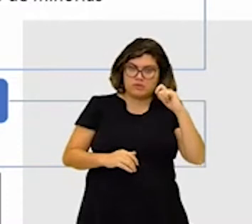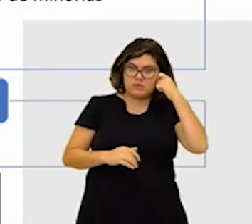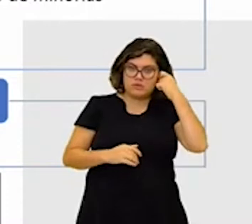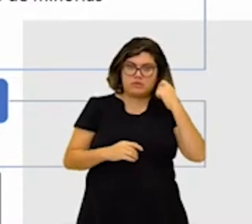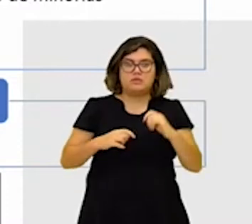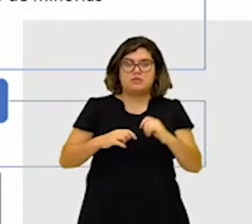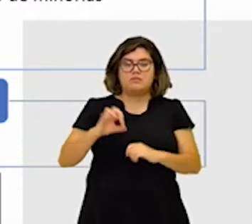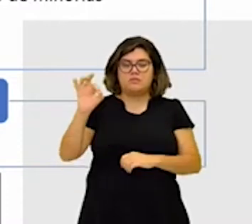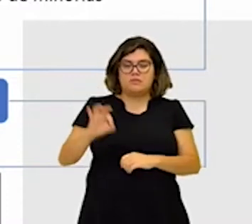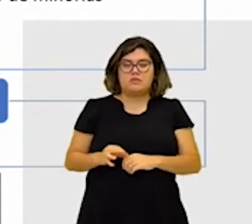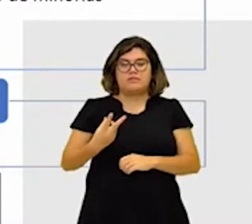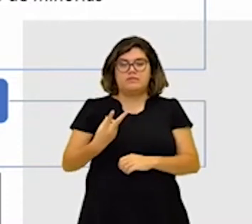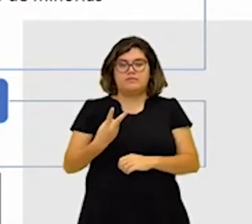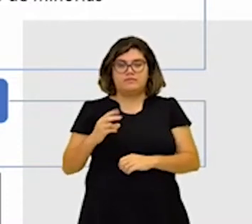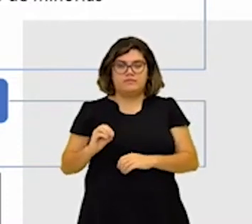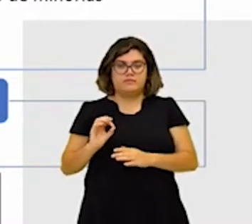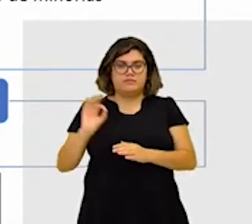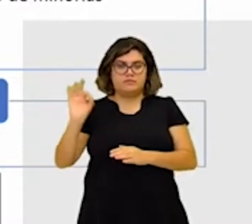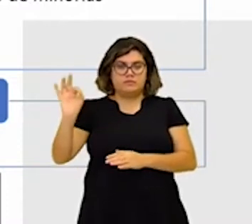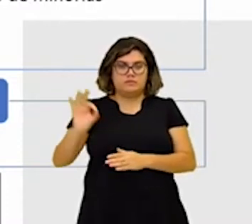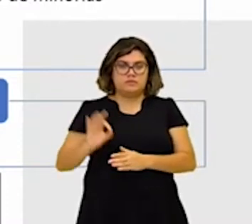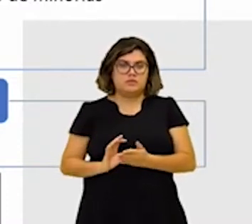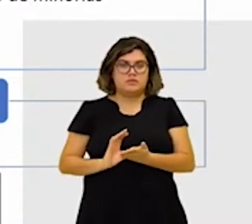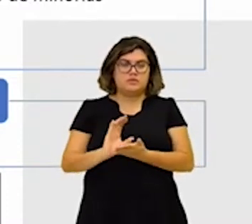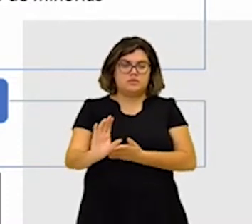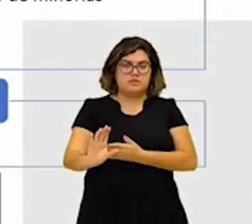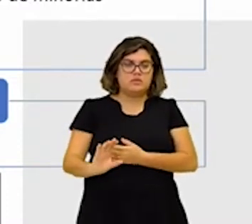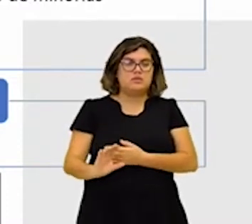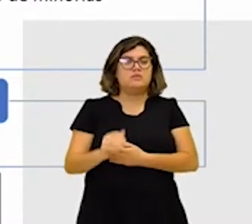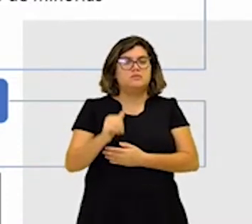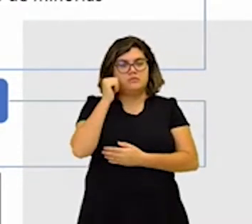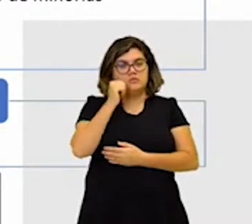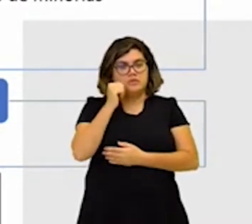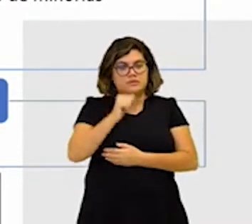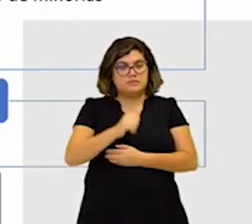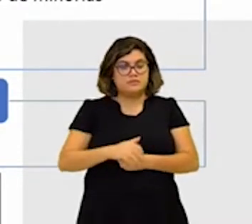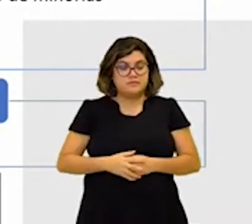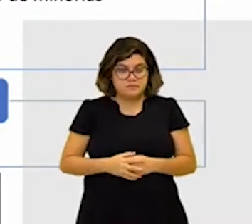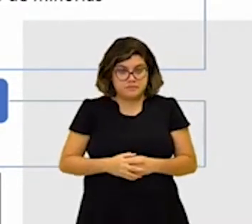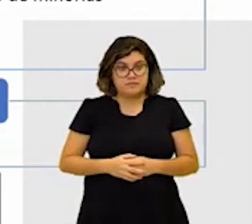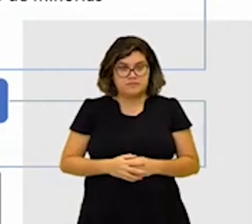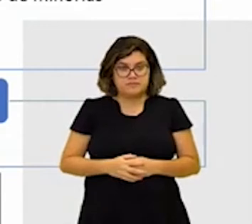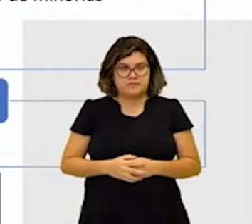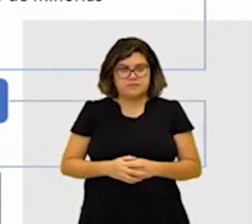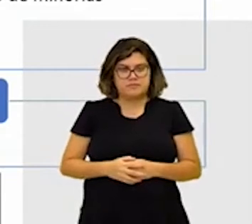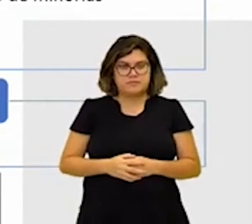por cento para financiamento de campanhas feminina mas viajar e quando passamos a outra vertente do